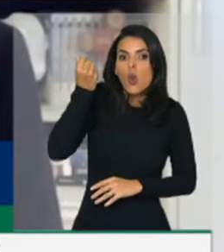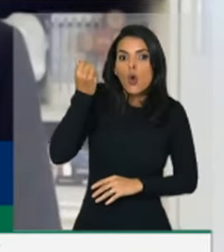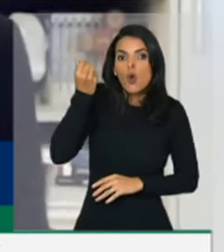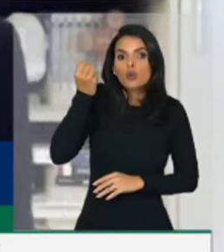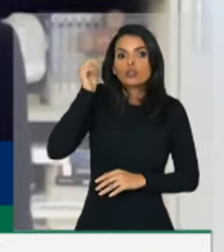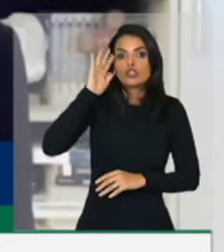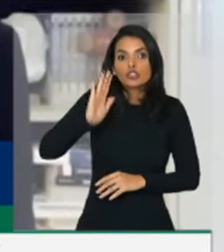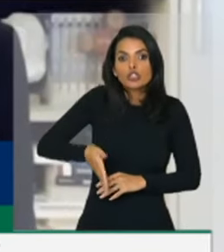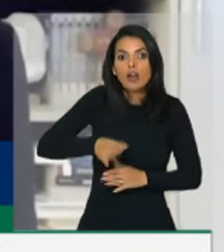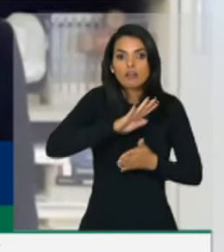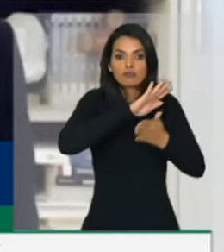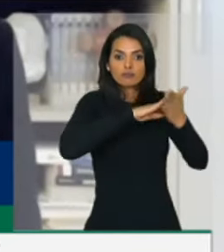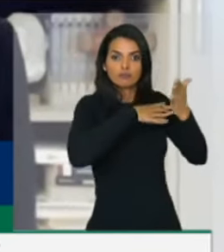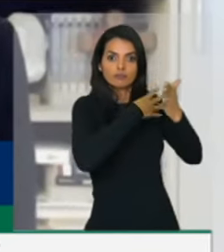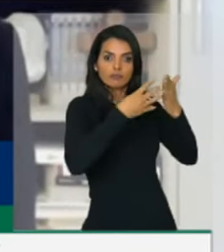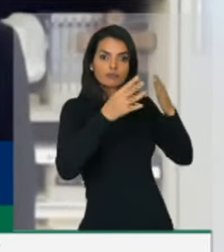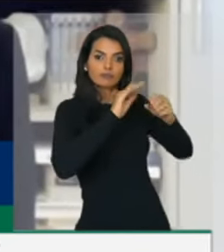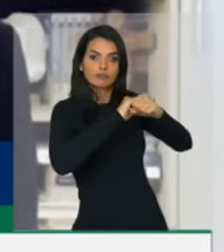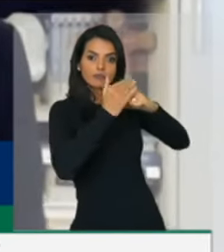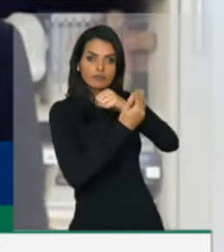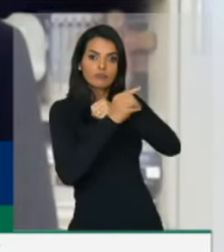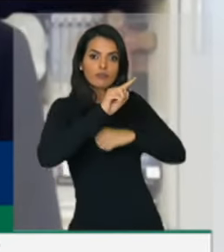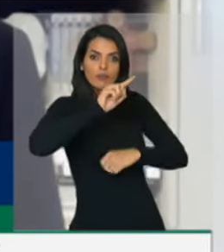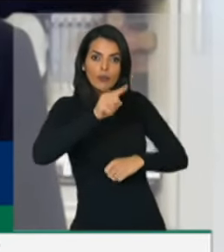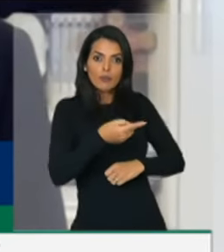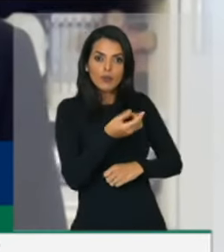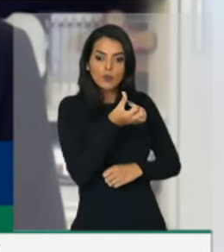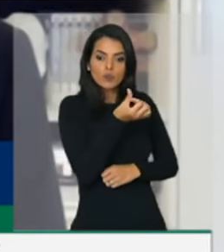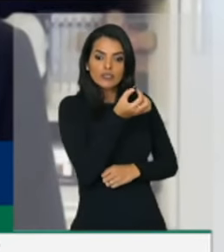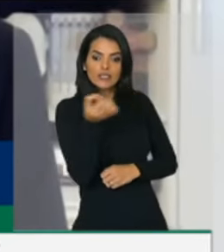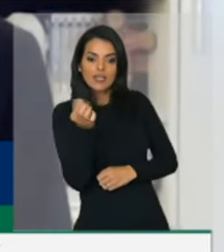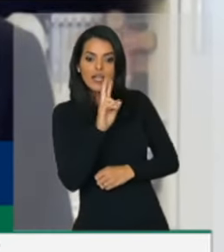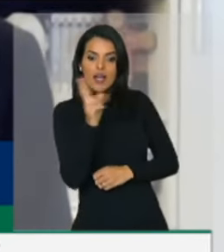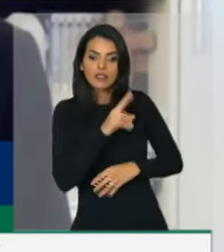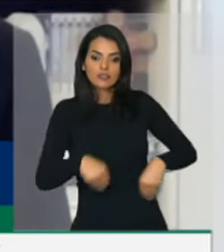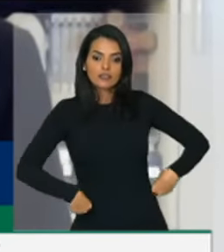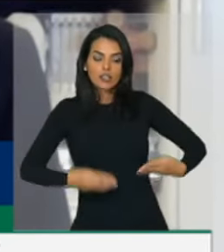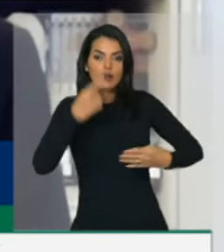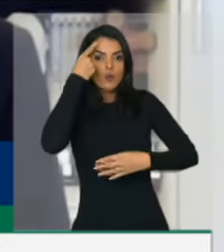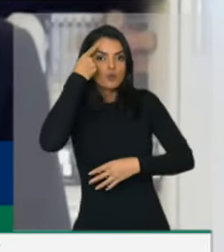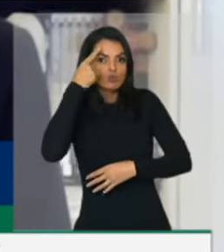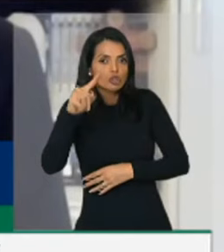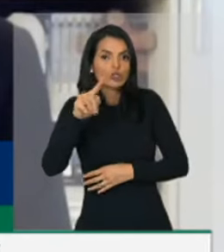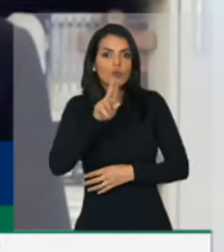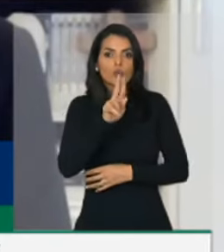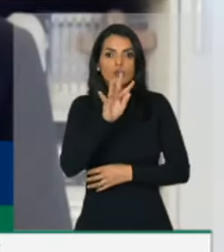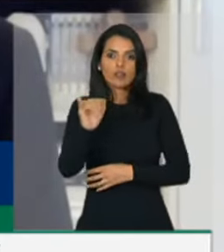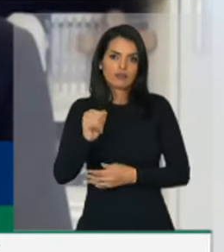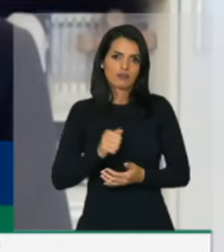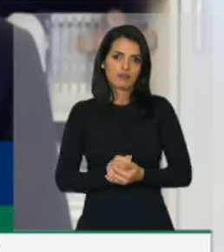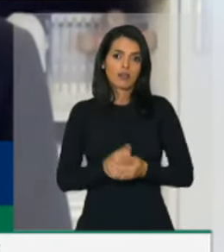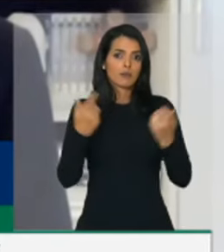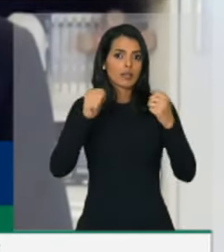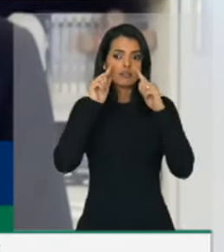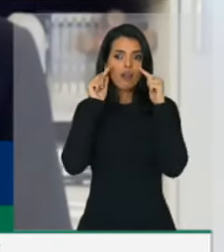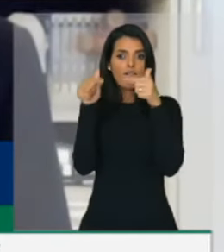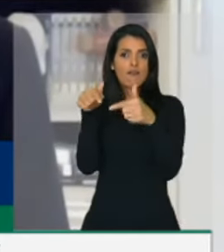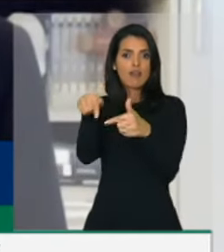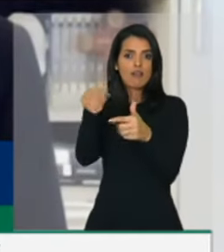CONSIDERANDO O COVID DE 1600 REAIS PARA CUSTO DE DIÁRIA DE UTI, NÓS PRECISAMOS TER ISSO COMO REFERÊNCIA. É FUNDAMENTAL QUE ALÉM DO CRITÉRIO, A GENTE TENHA